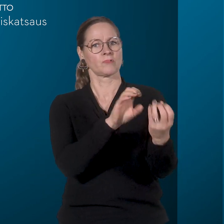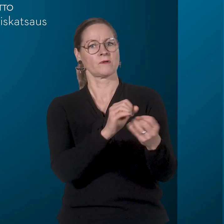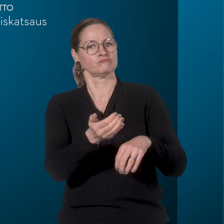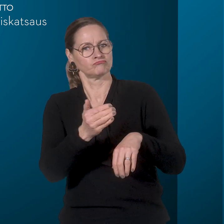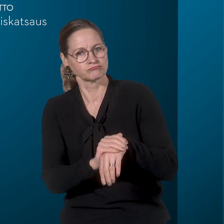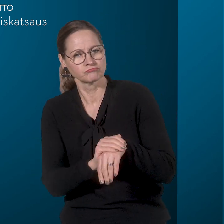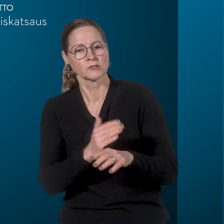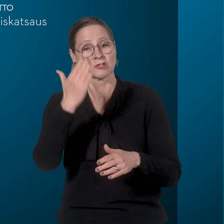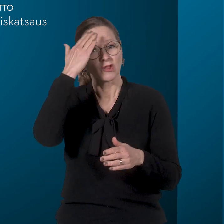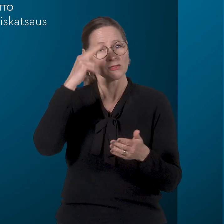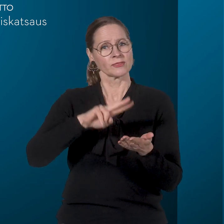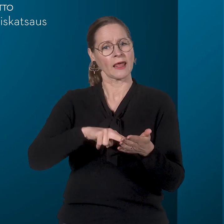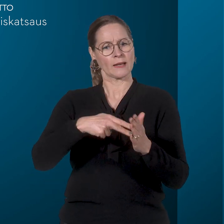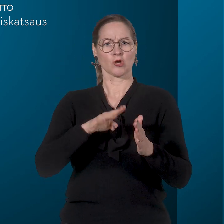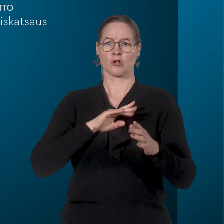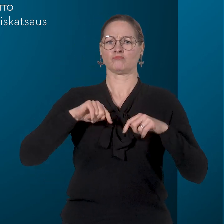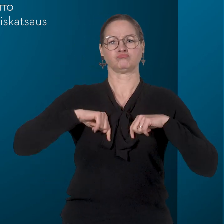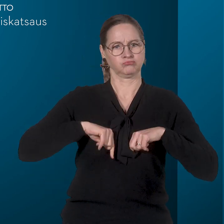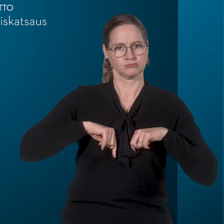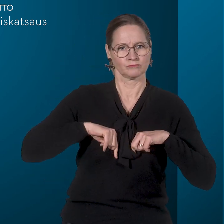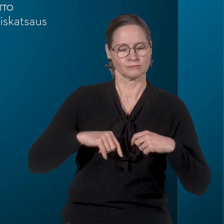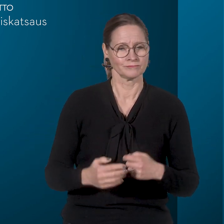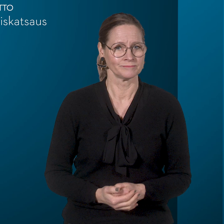vuorovaikutustaitoja ja tietoteknisiä valmiuksia.